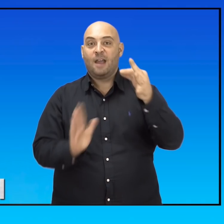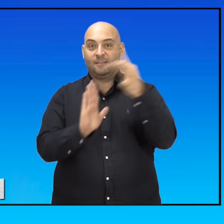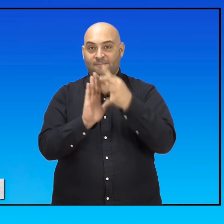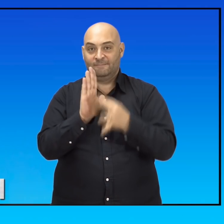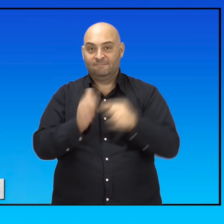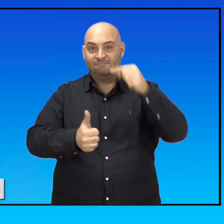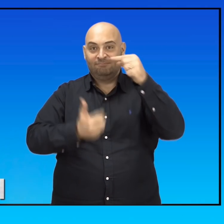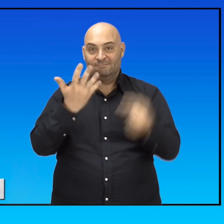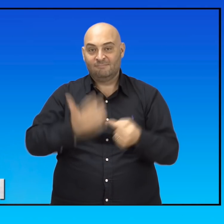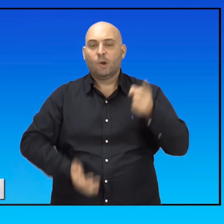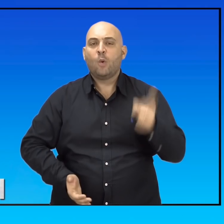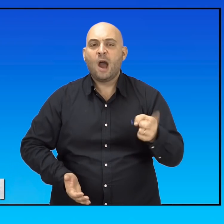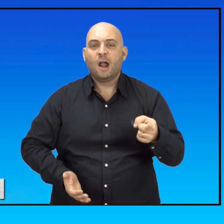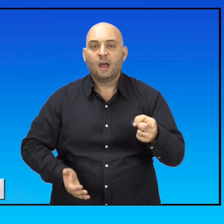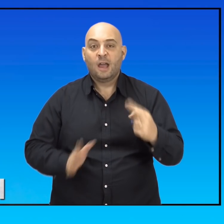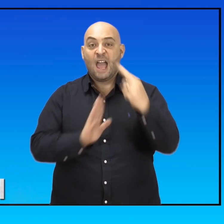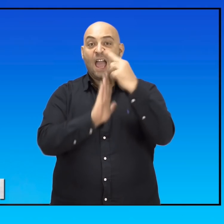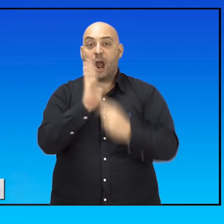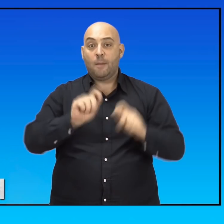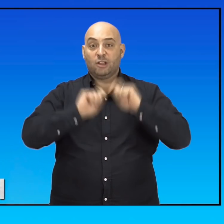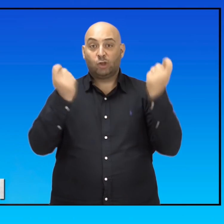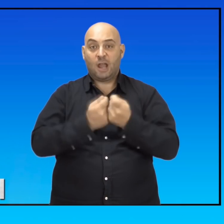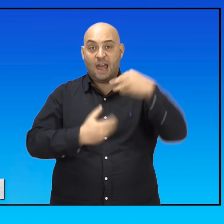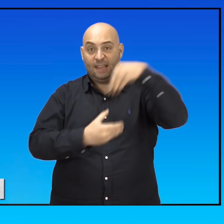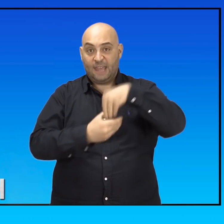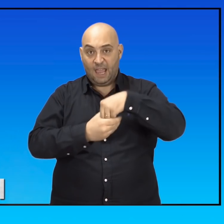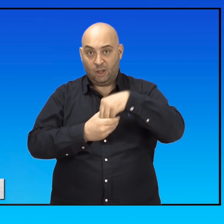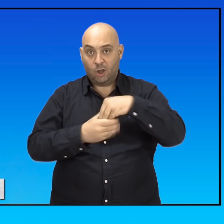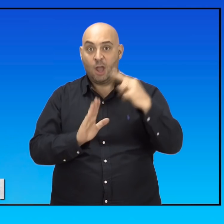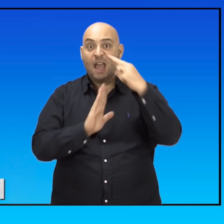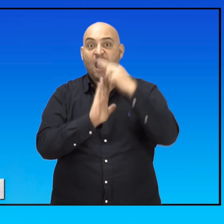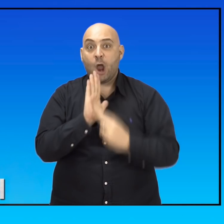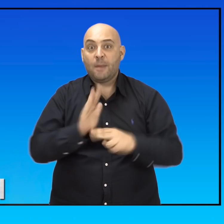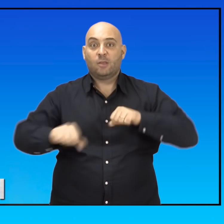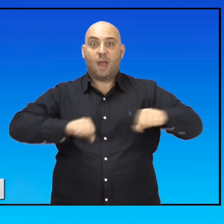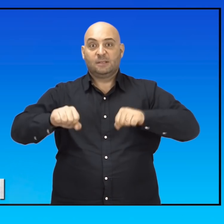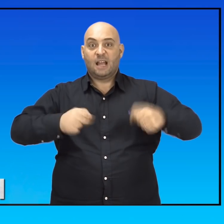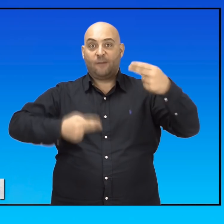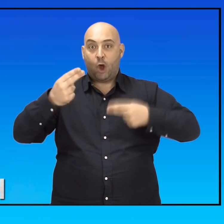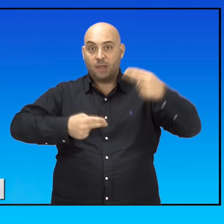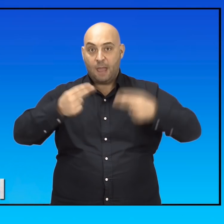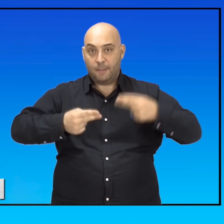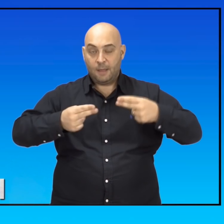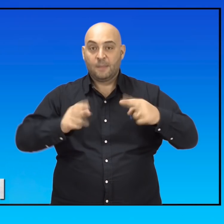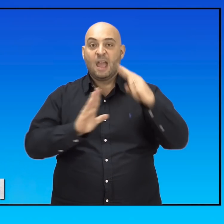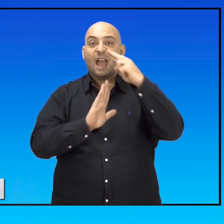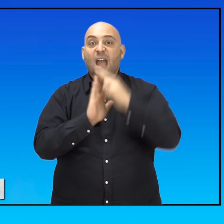I Regolamenti, tra cui il Regolamento Generale Interno, il Regolamento Amministrativo Contabile,